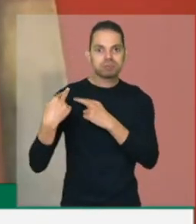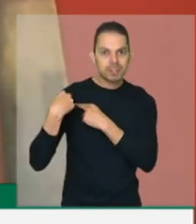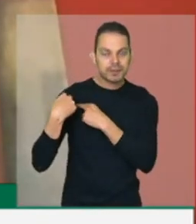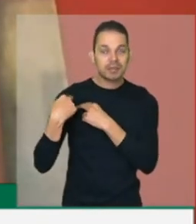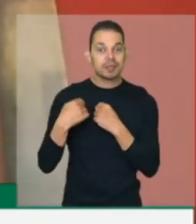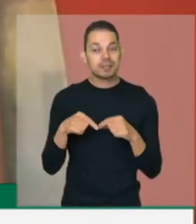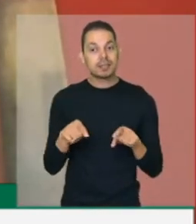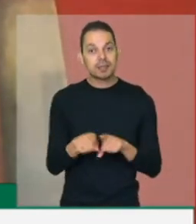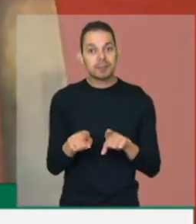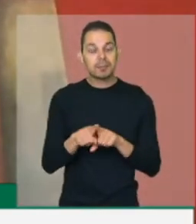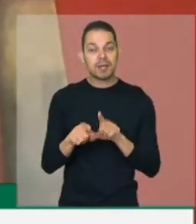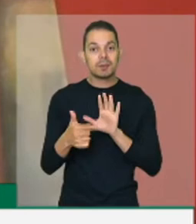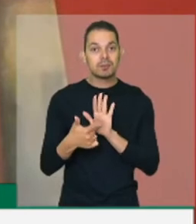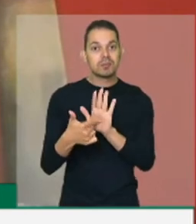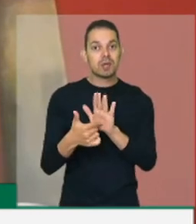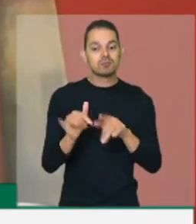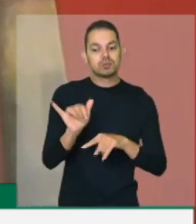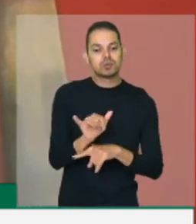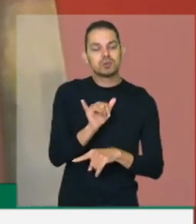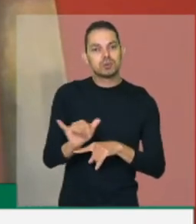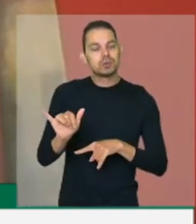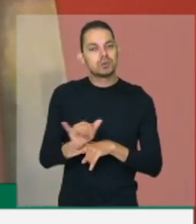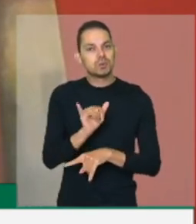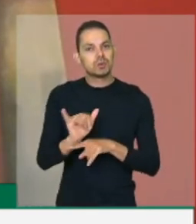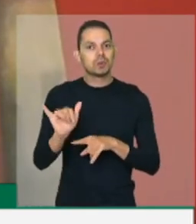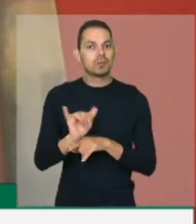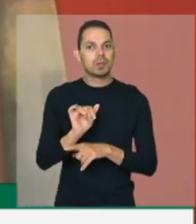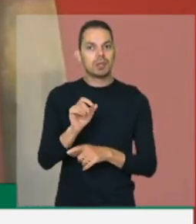RESPONSABILIDADES E... APONTE ALTERNATIVAS PARA SAIRMOS DA CRISE. POR EXEMPLO NÃO ESTE